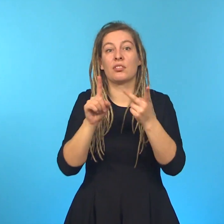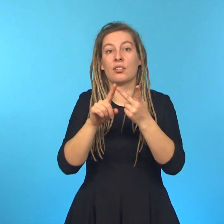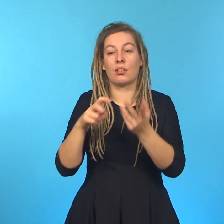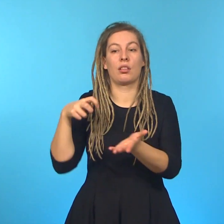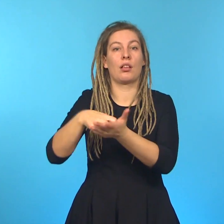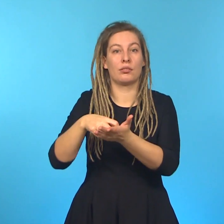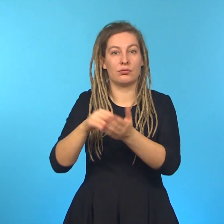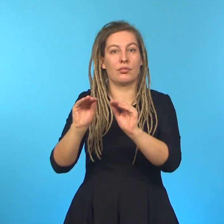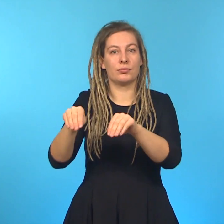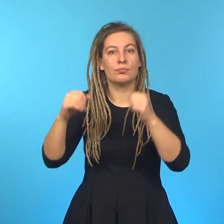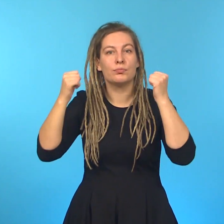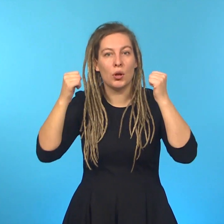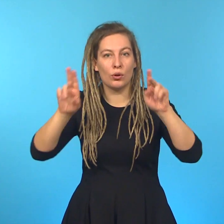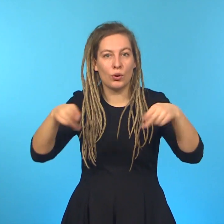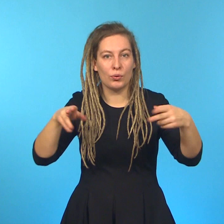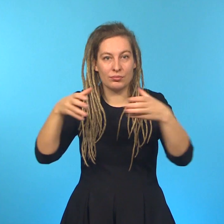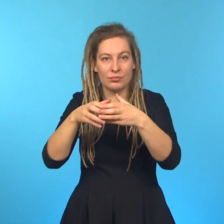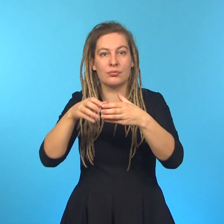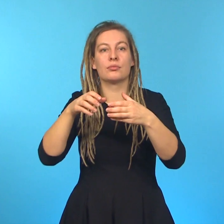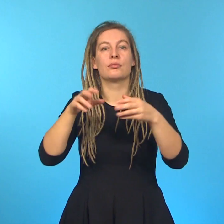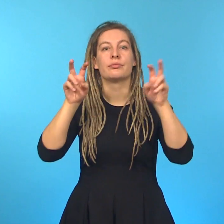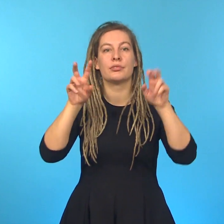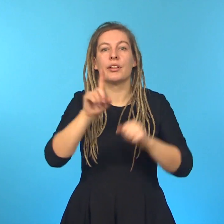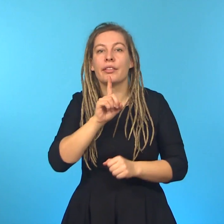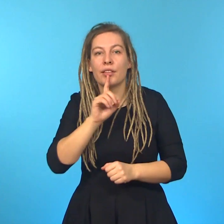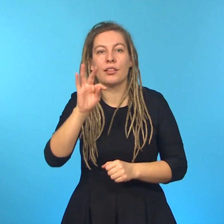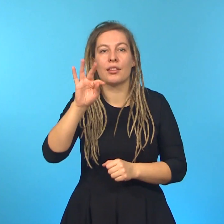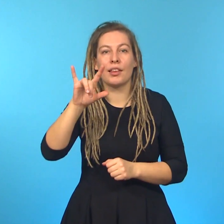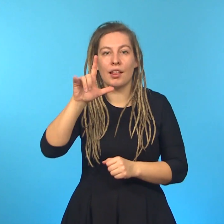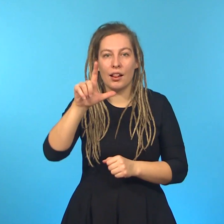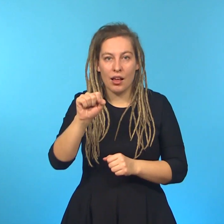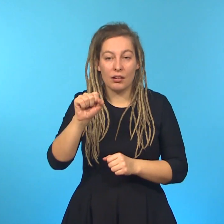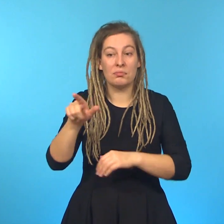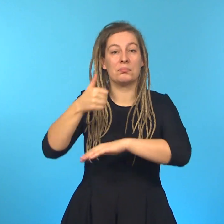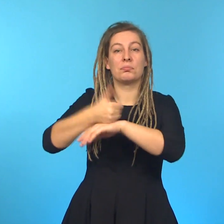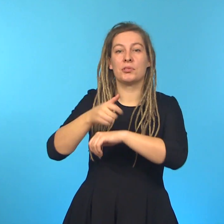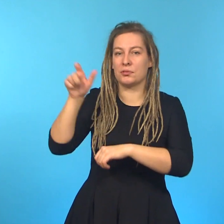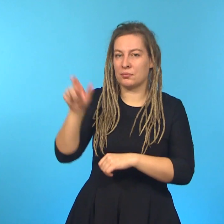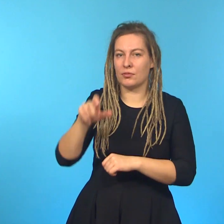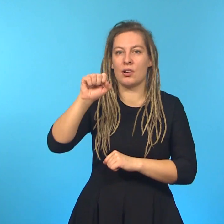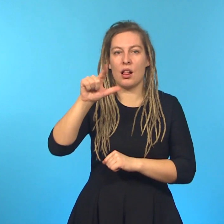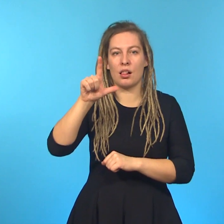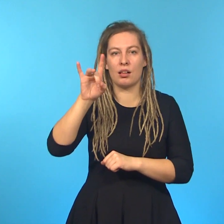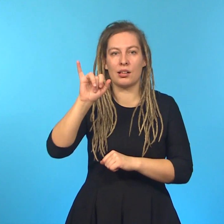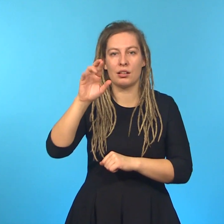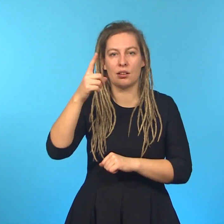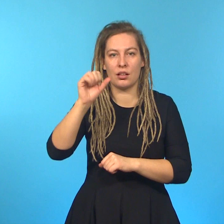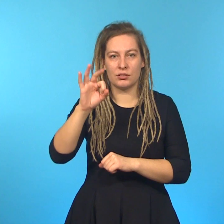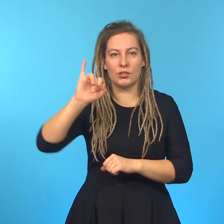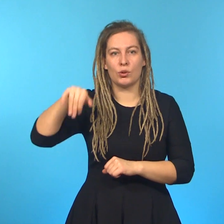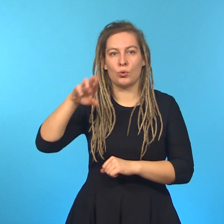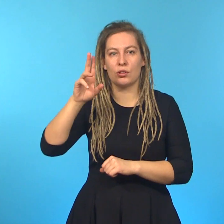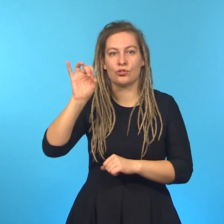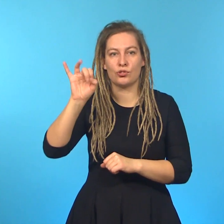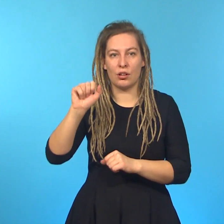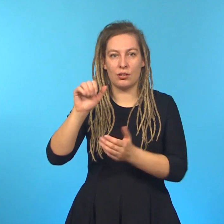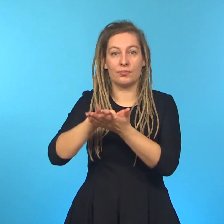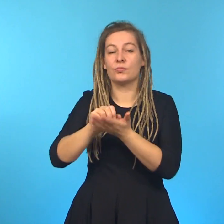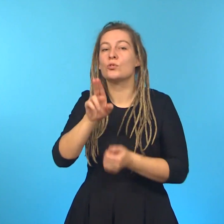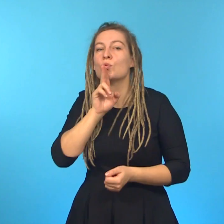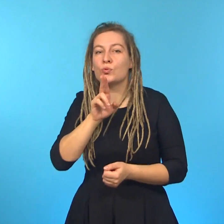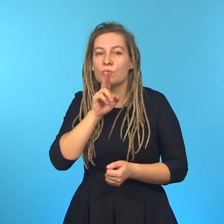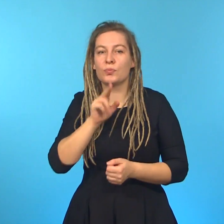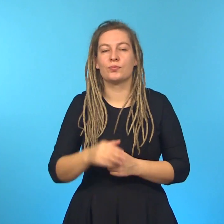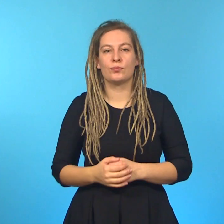Įregistruotas kurčiųjų sporto klubas „Tyla“, jo pirmininku išrinktas Algirdas Jurkša.